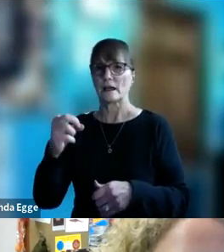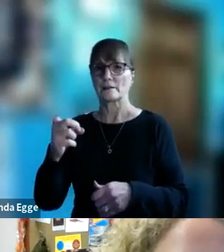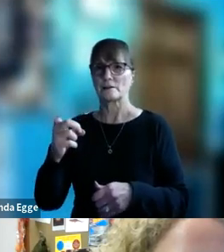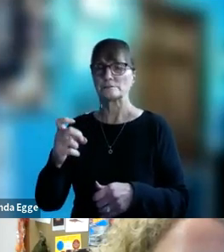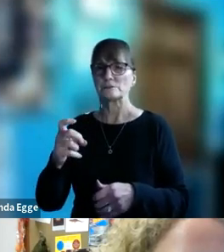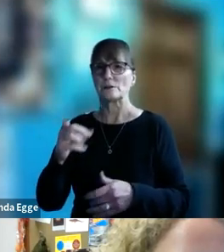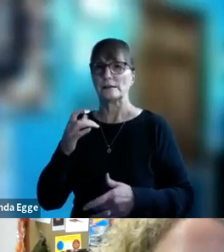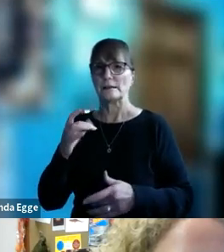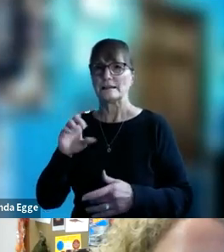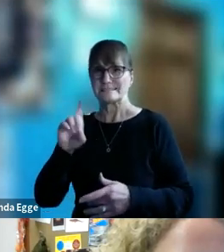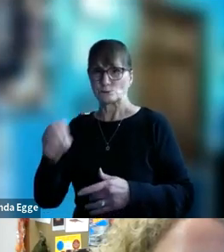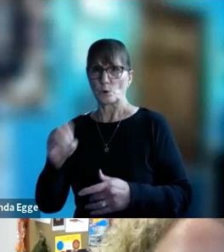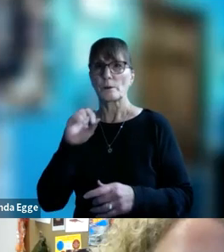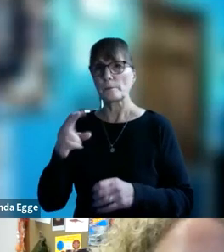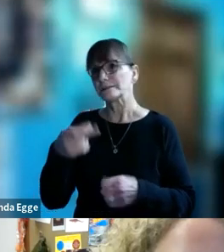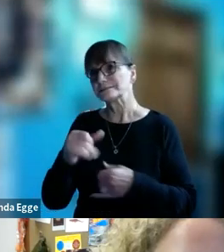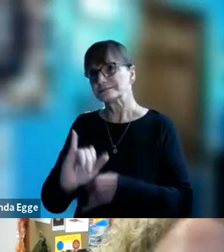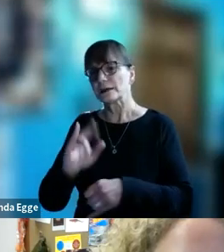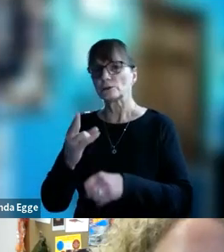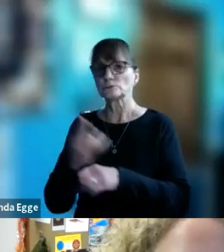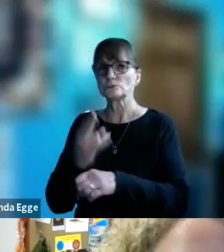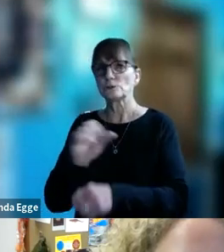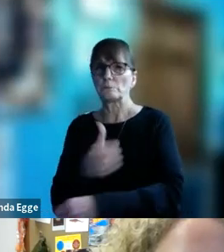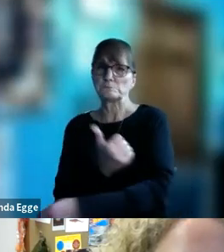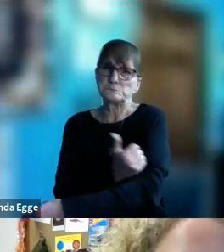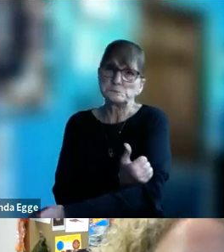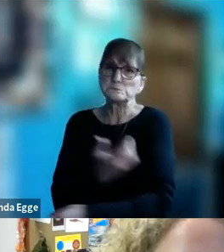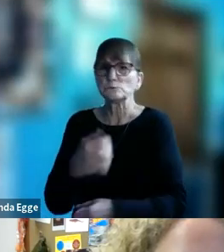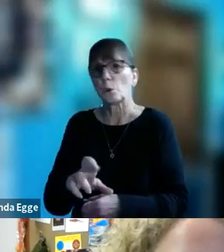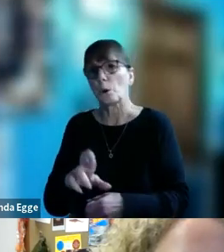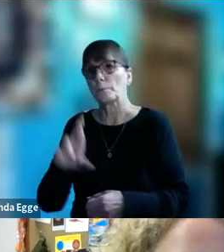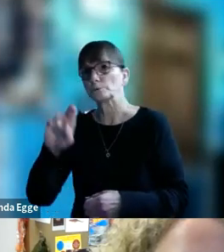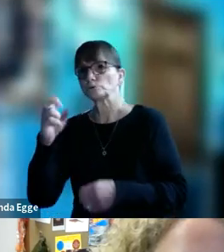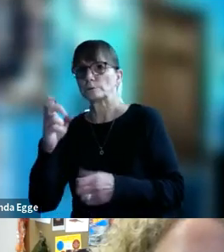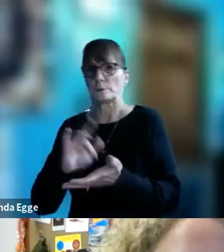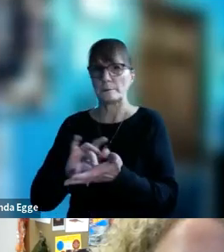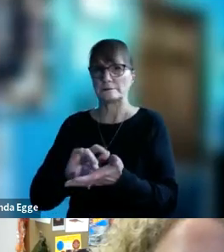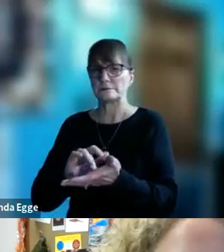pero aún consume sustancias ilícitas o tal vez medicamentos recetados pero sin seguir la dosis prescrita,